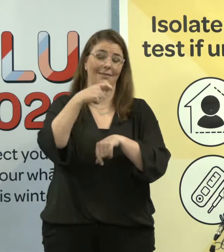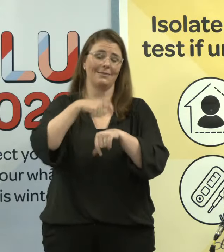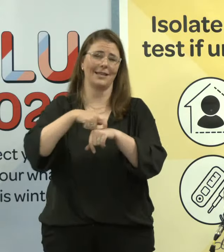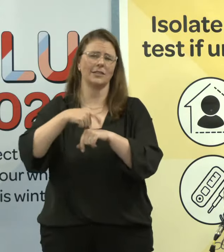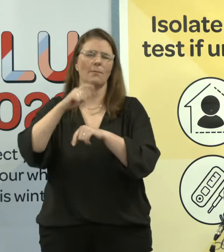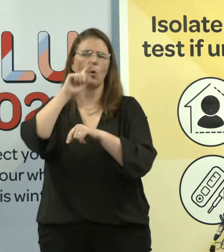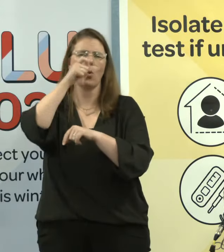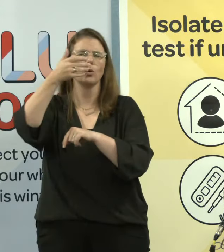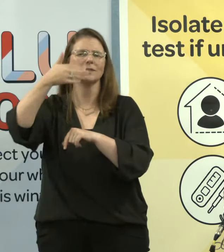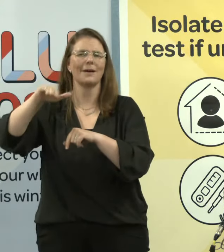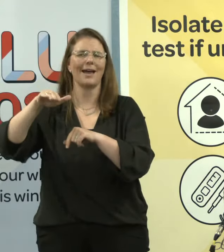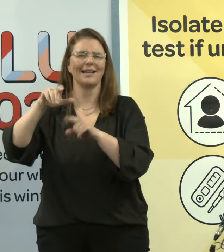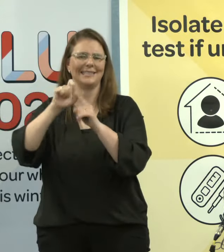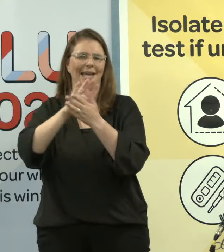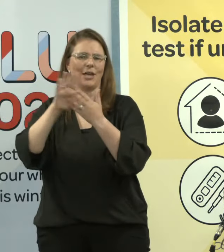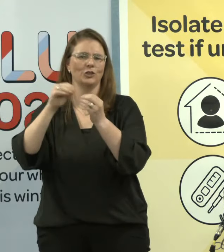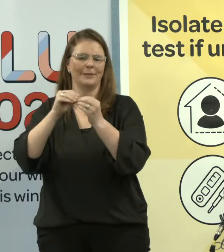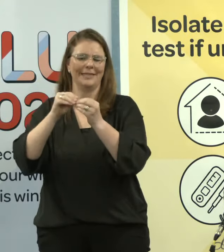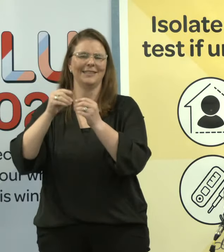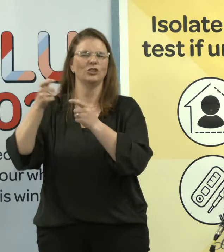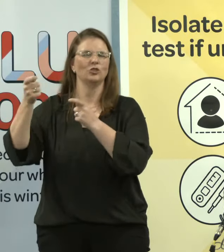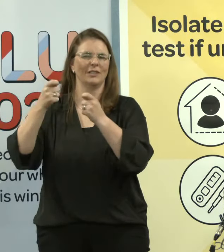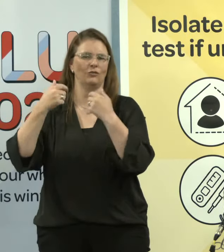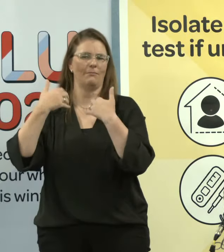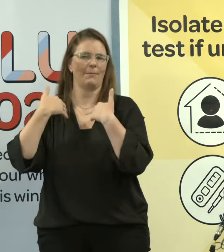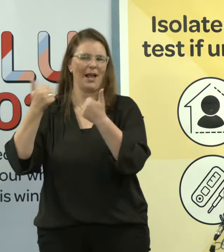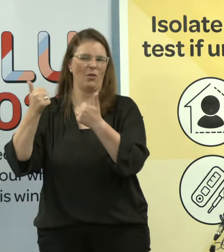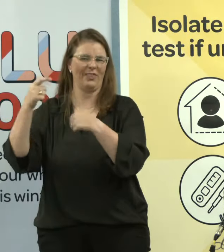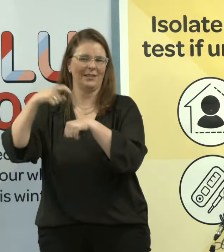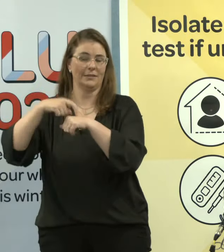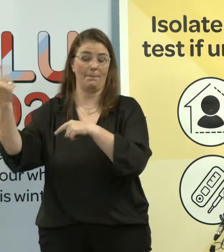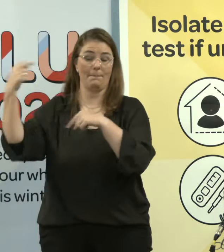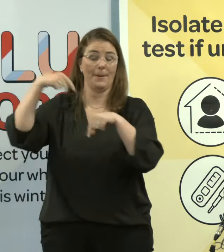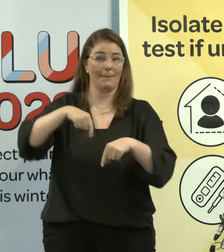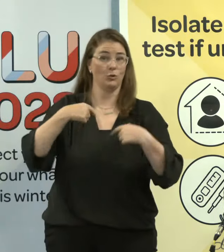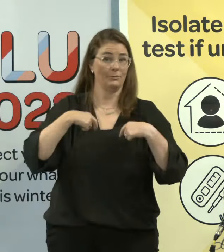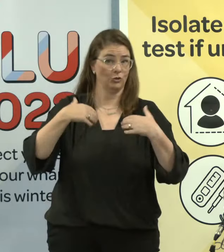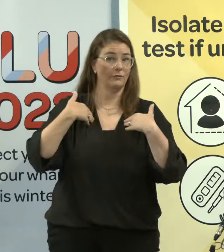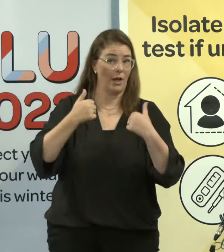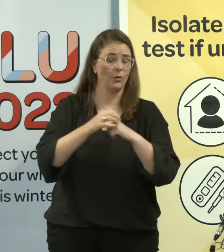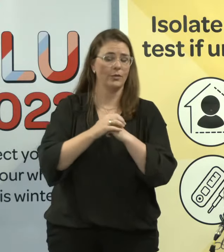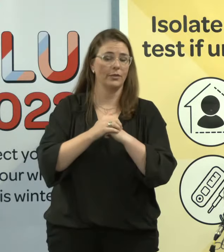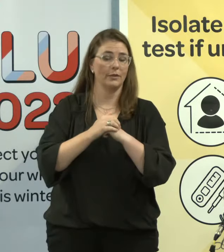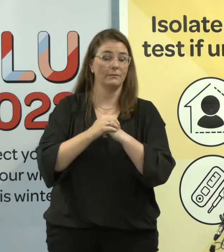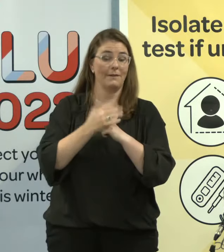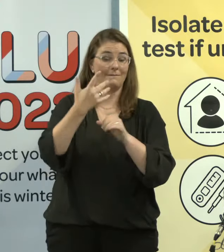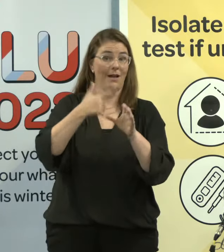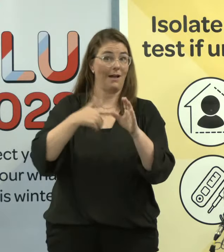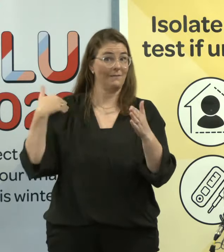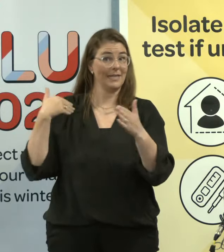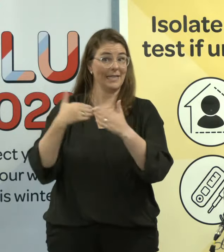whakanui me te whakanui i tera.